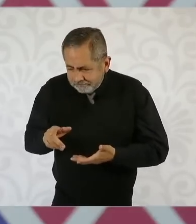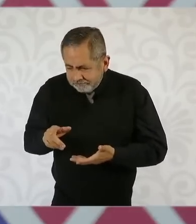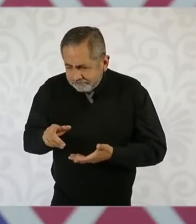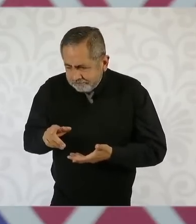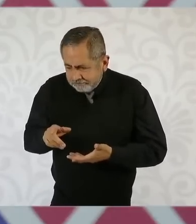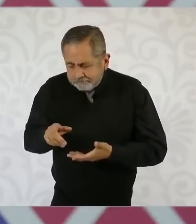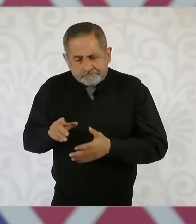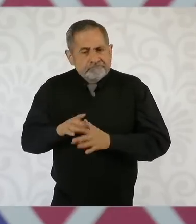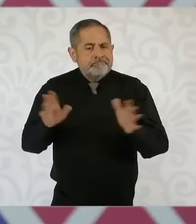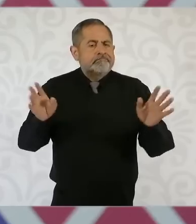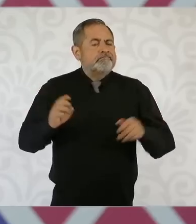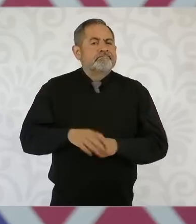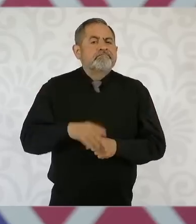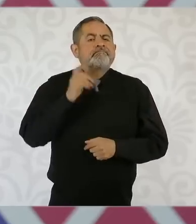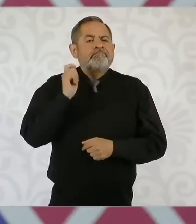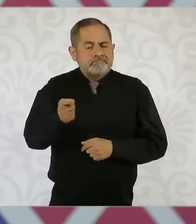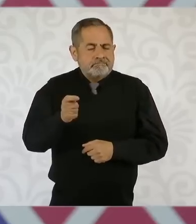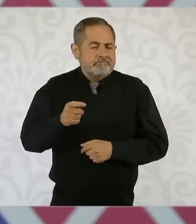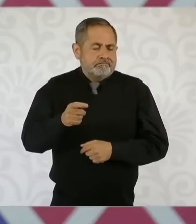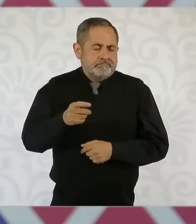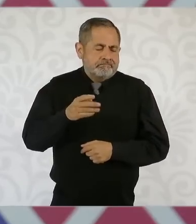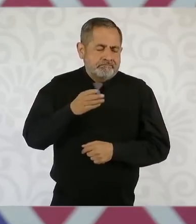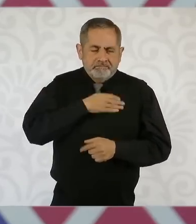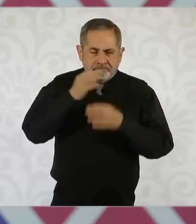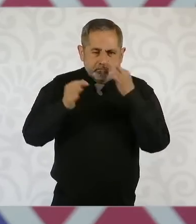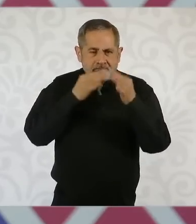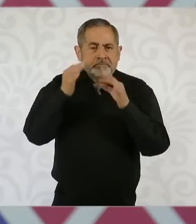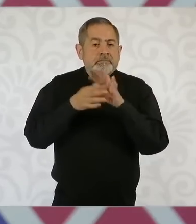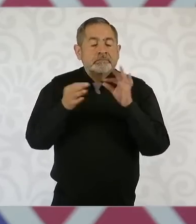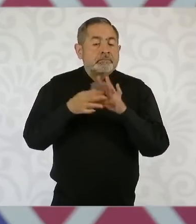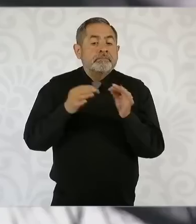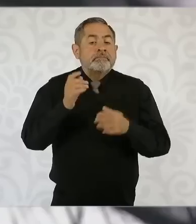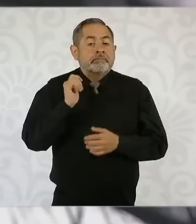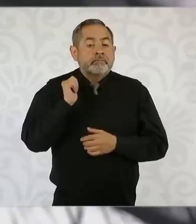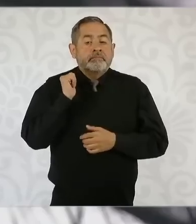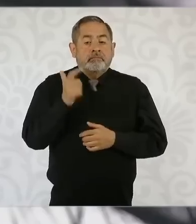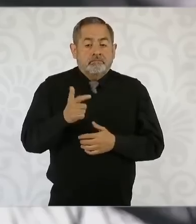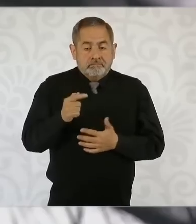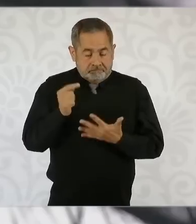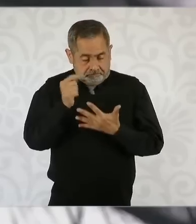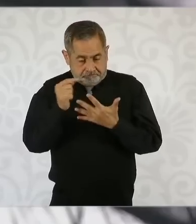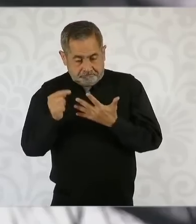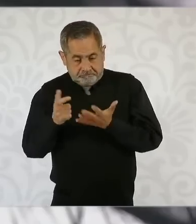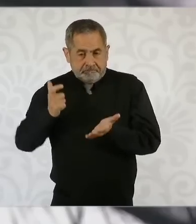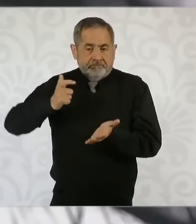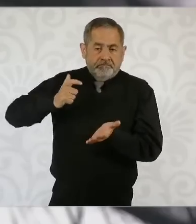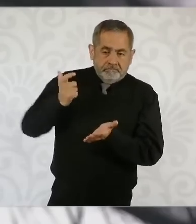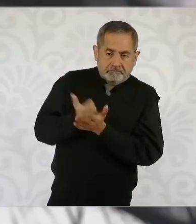una buena gestión Pues es que se se se pusieron algunos aranceles para estar a la paridad eh a